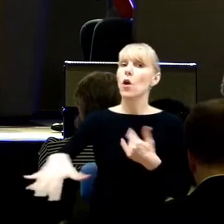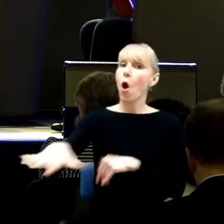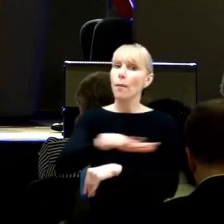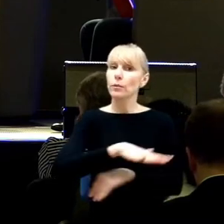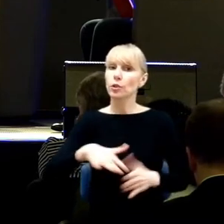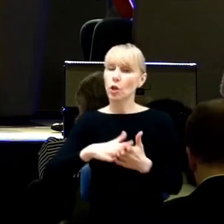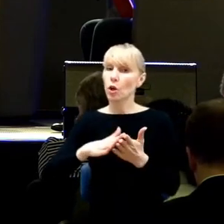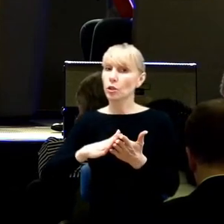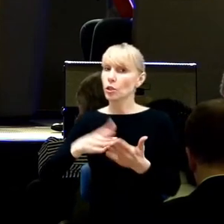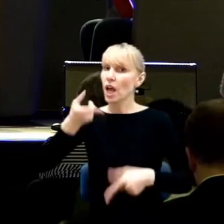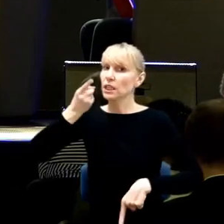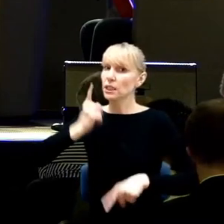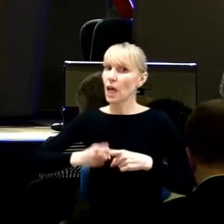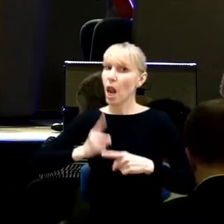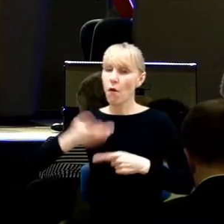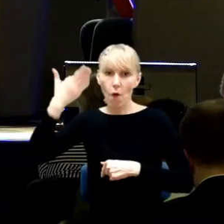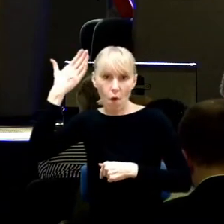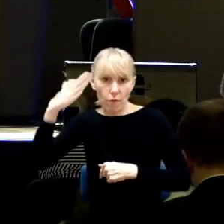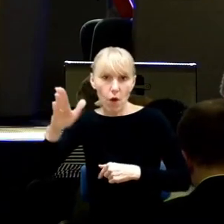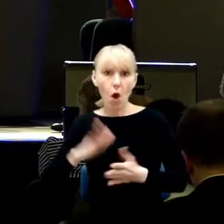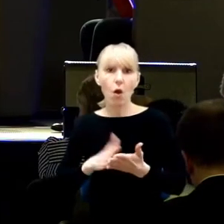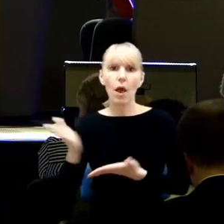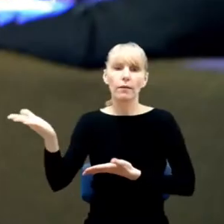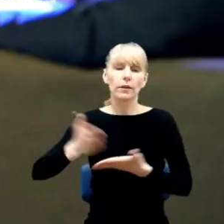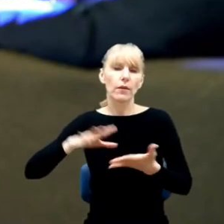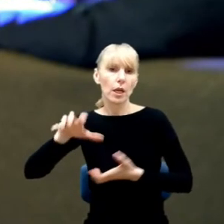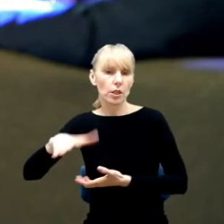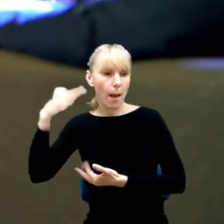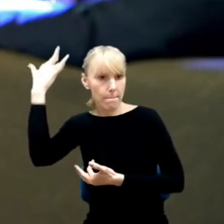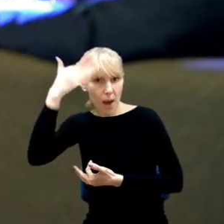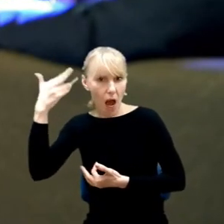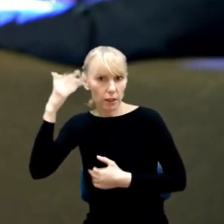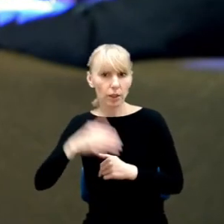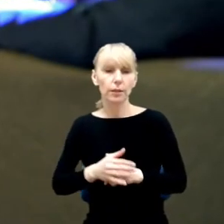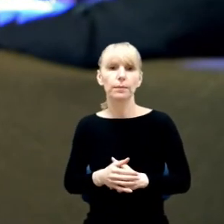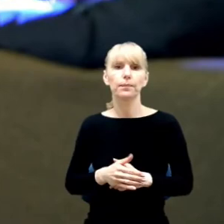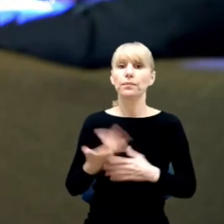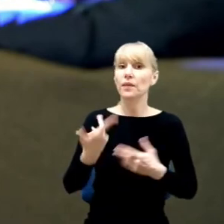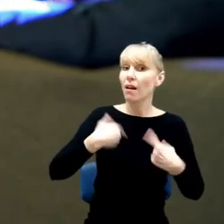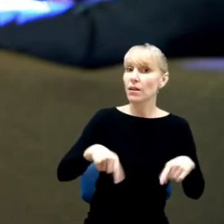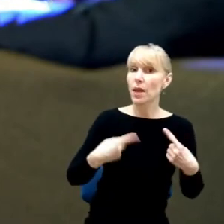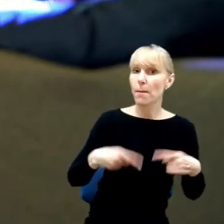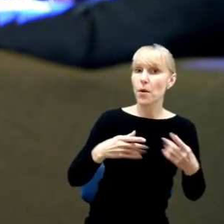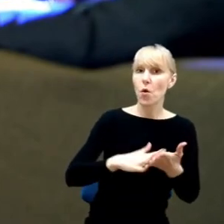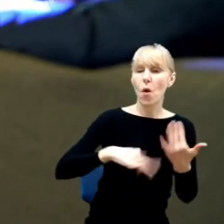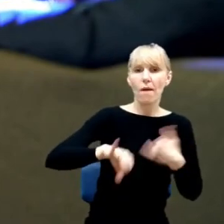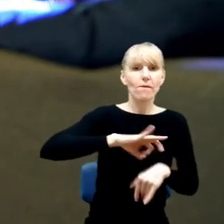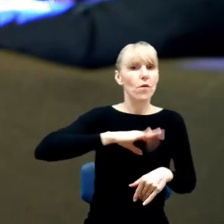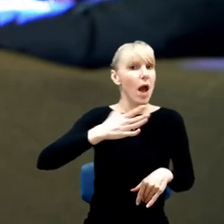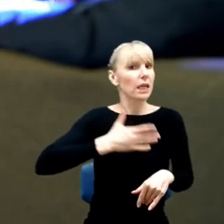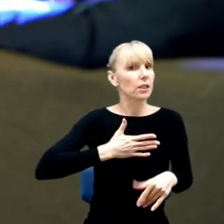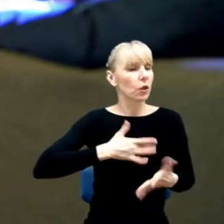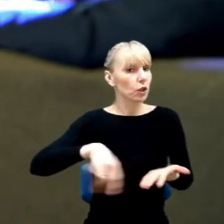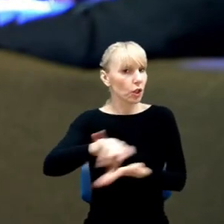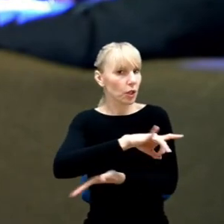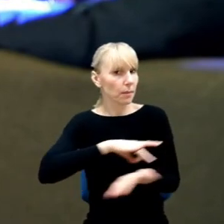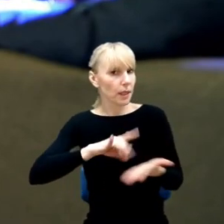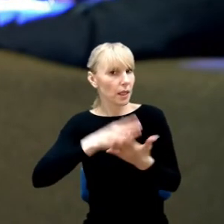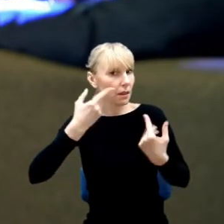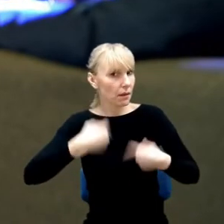które były w sferze naszych marzeń, ale nie były własnością gminy. I właśnie przy okazji powstania SIM-u,